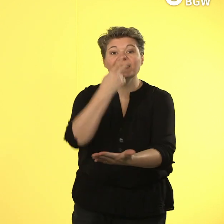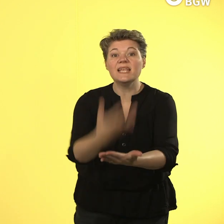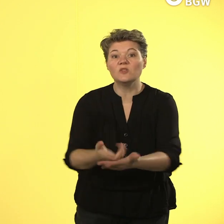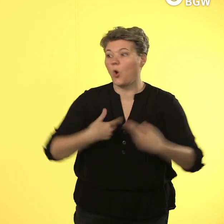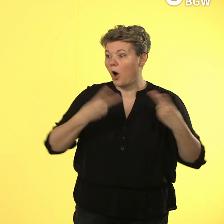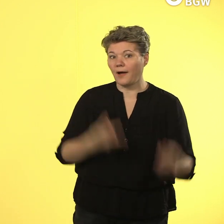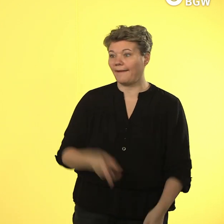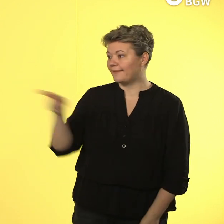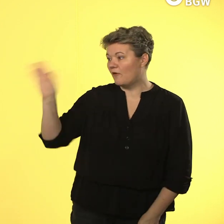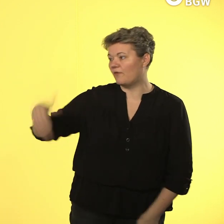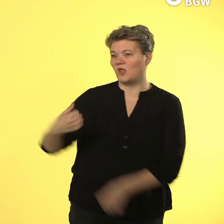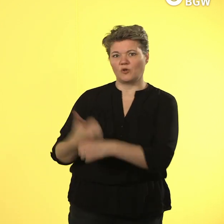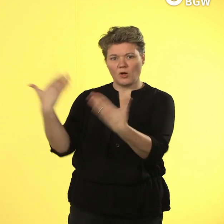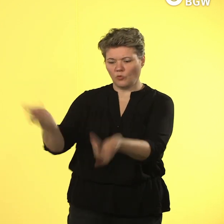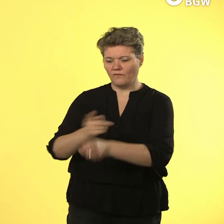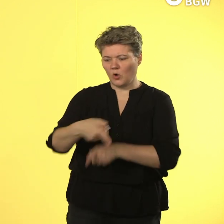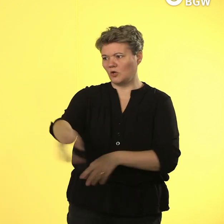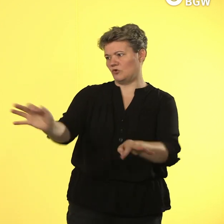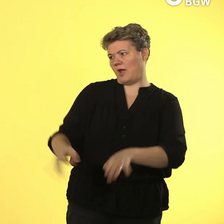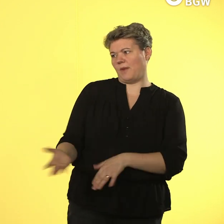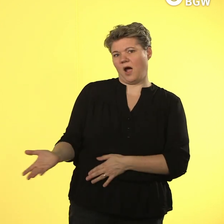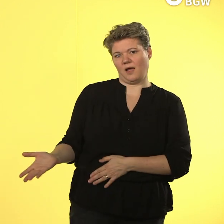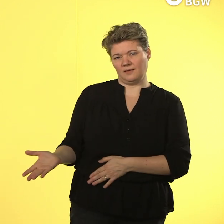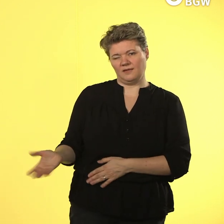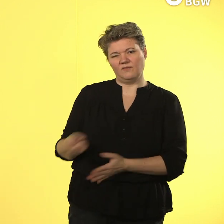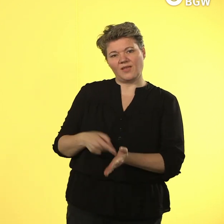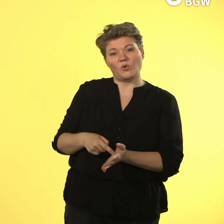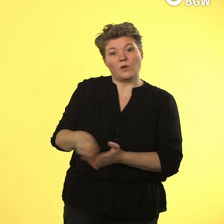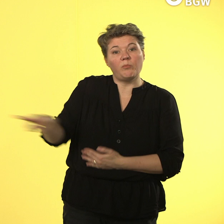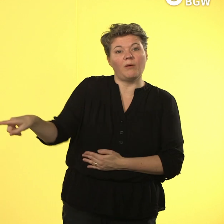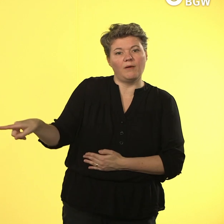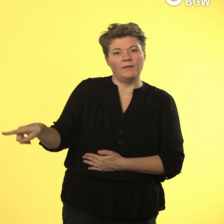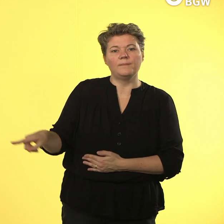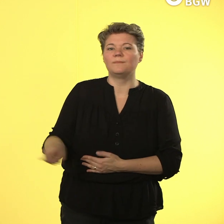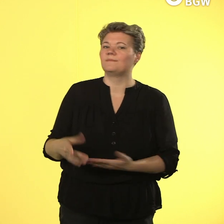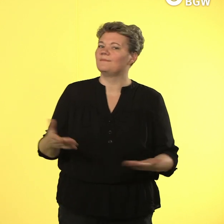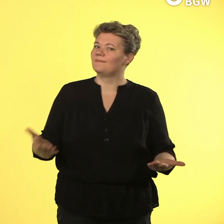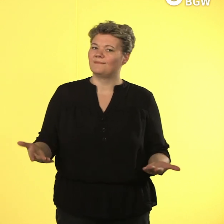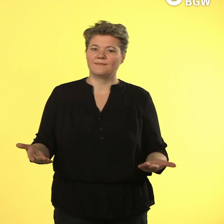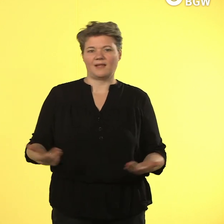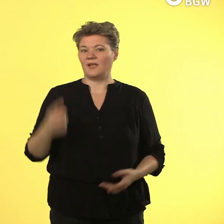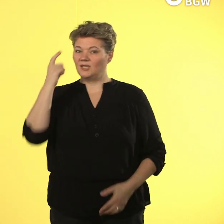Also zu viel Cortisol im Blut, keine guten Varianten des miteinander Umgehens,